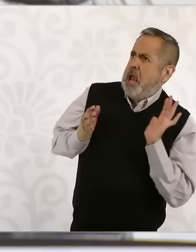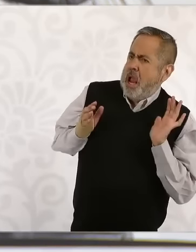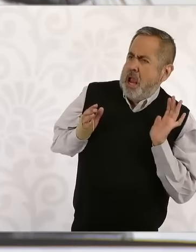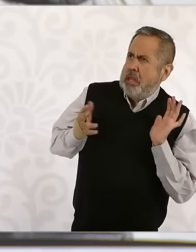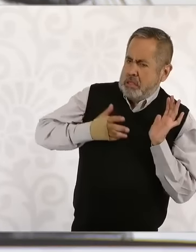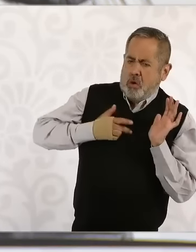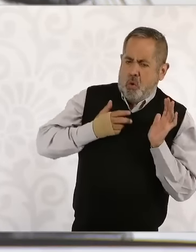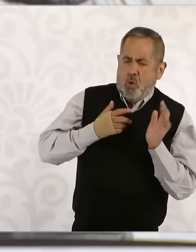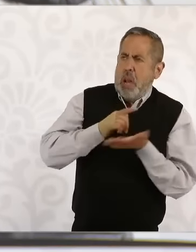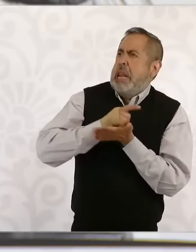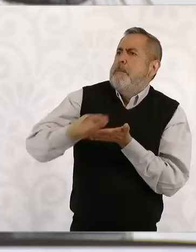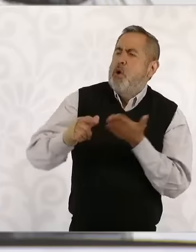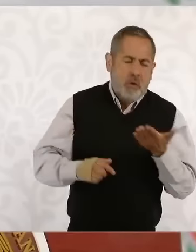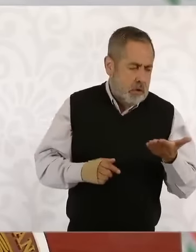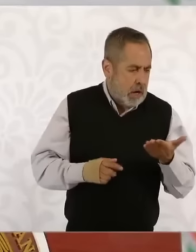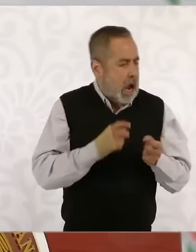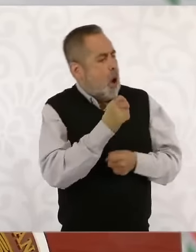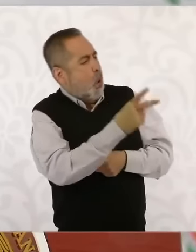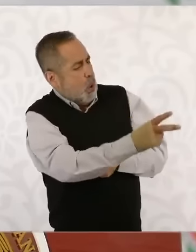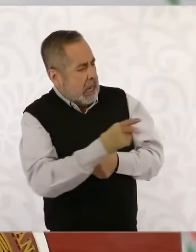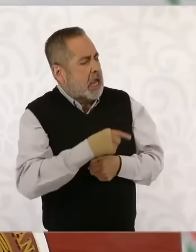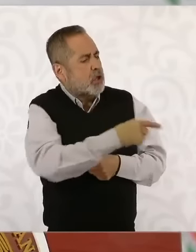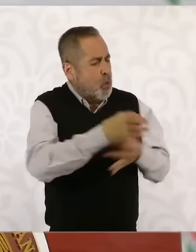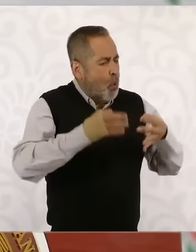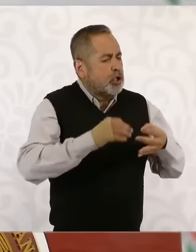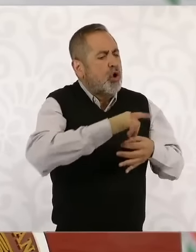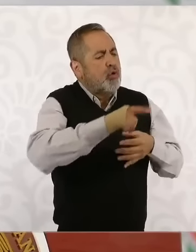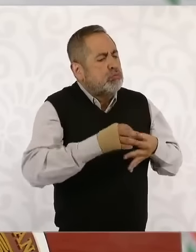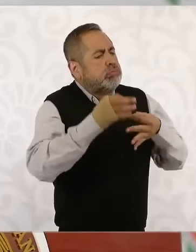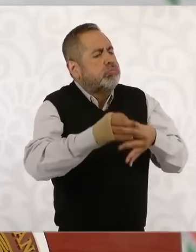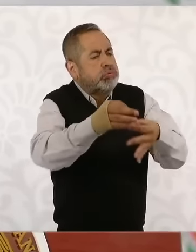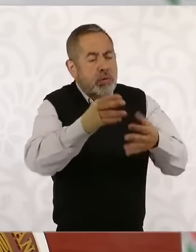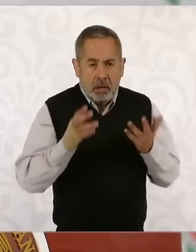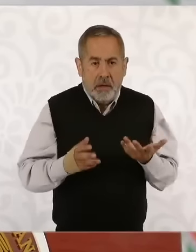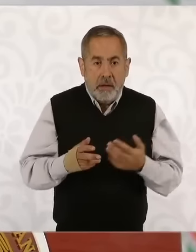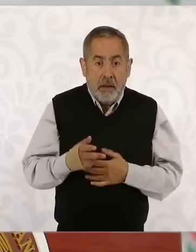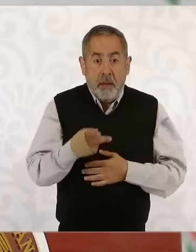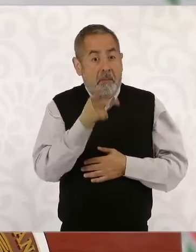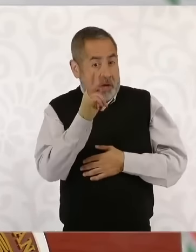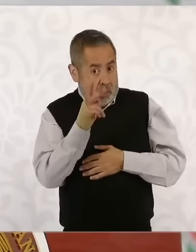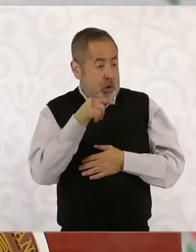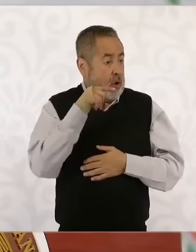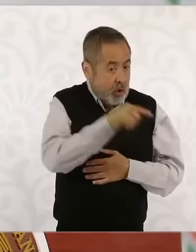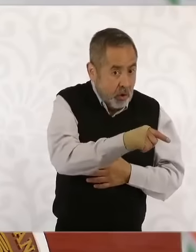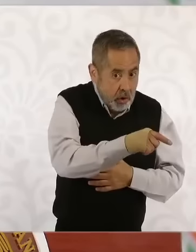la suspensión. Pero aún cuando a una persona no se le otorgue la suspensión y quede bloqueada